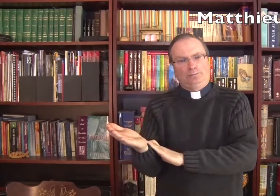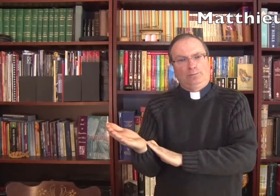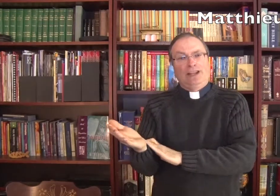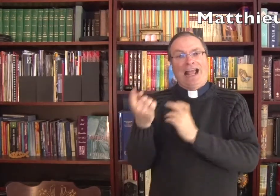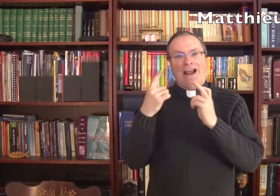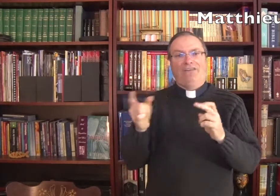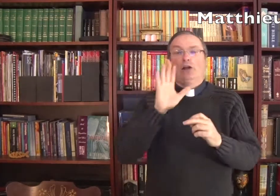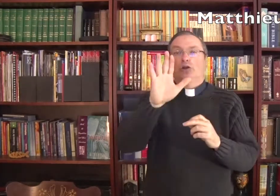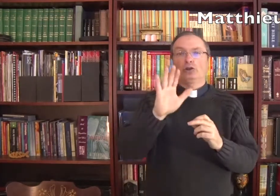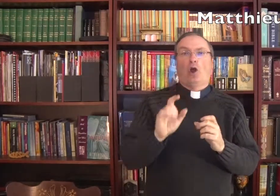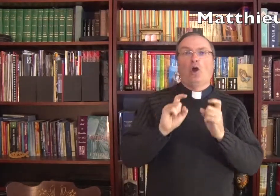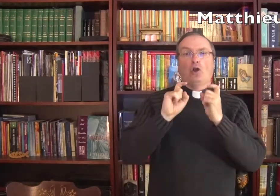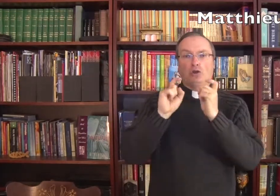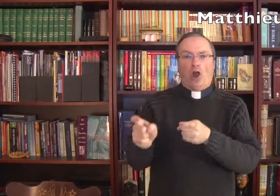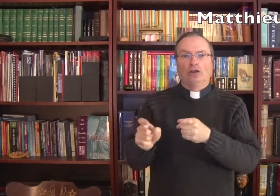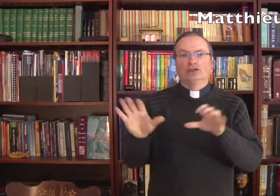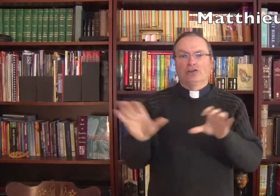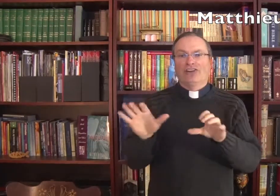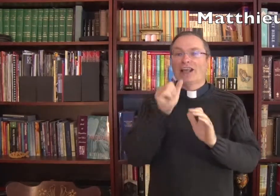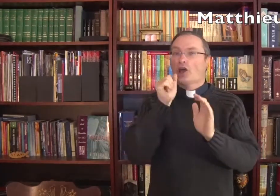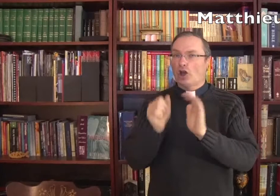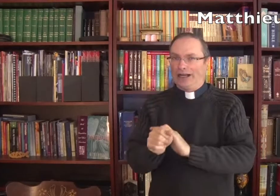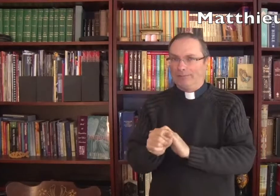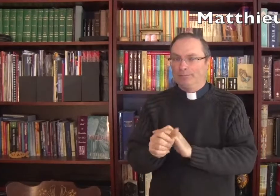afin que ton don se fasse en secret;